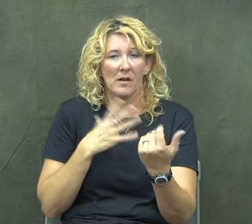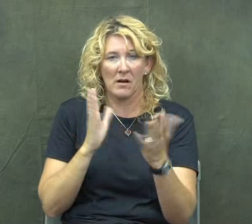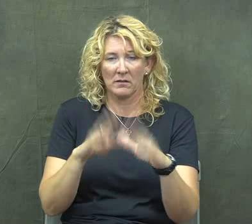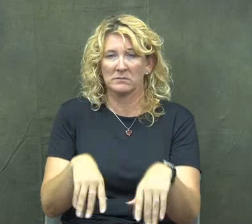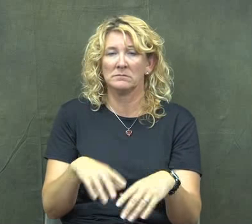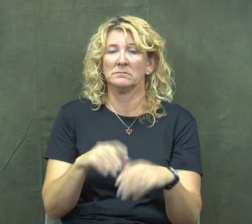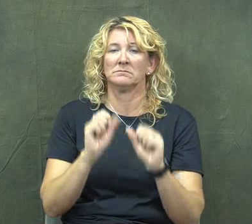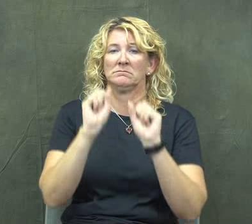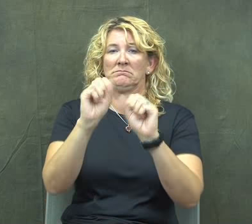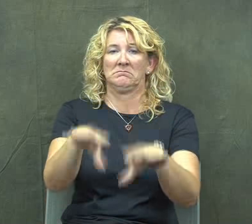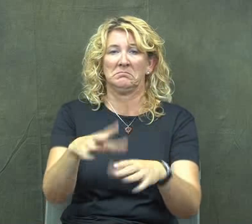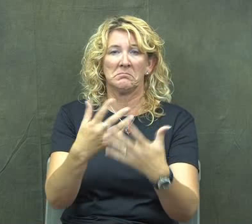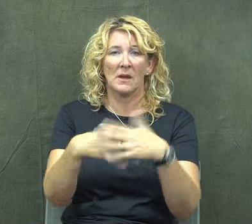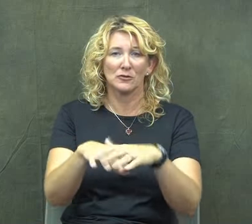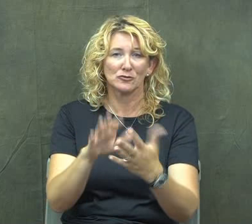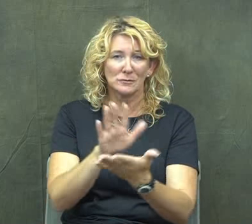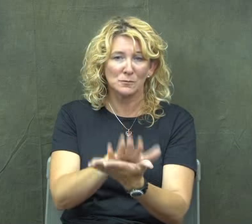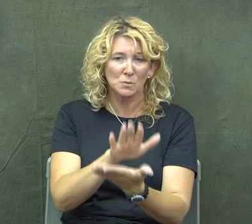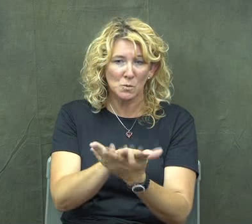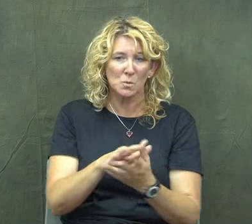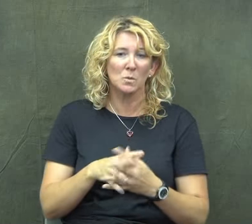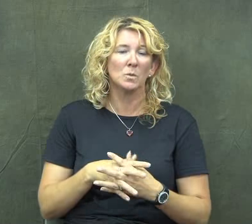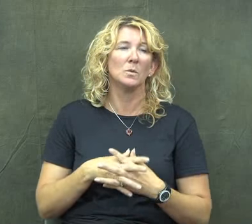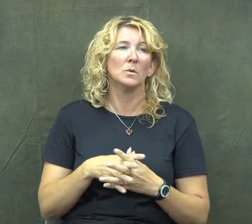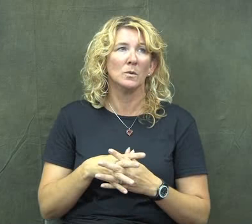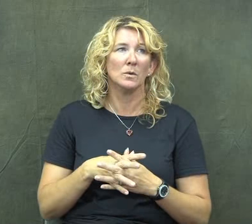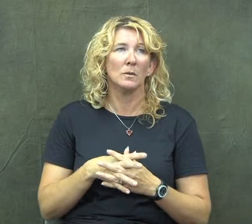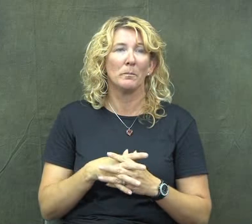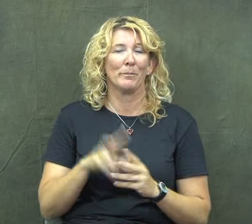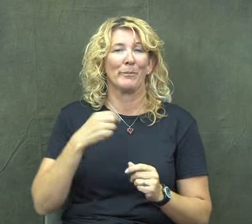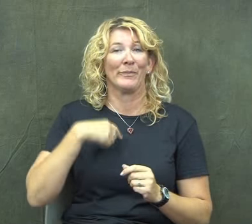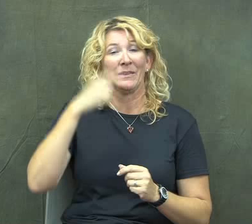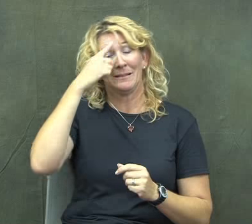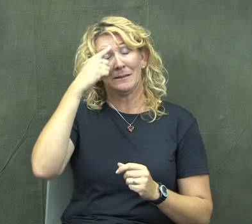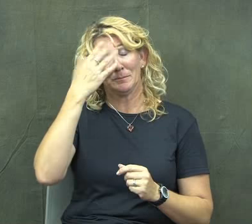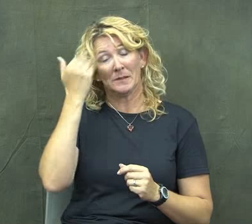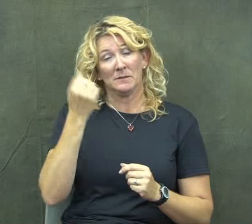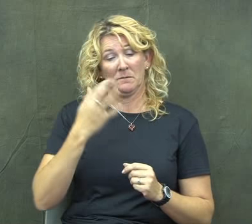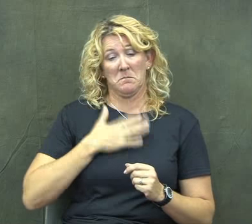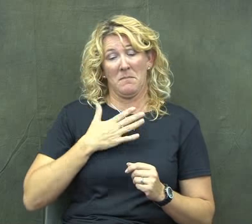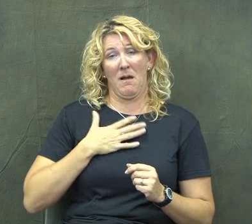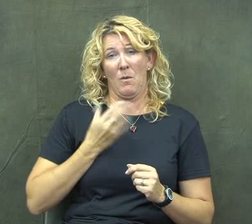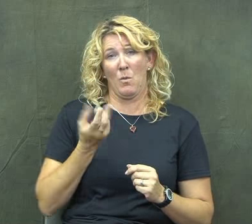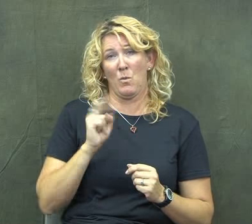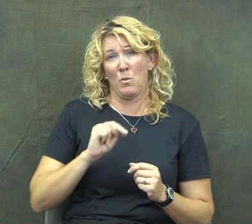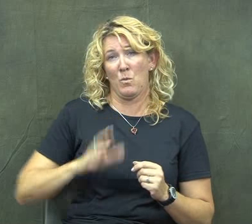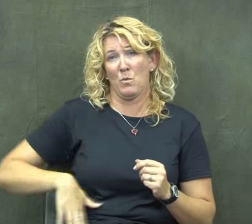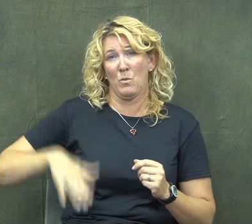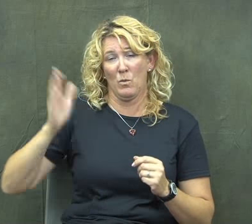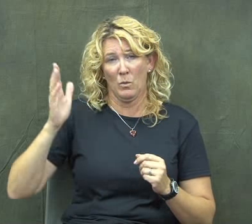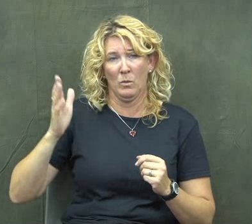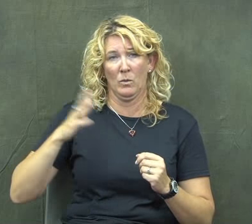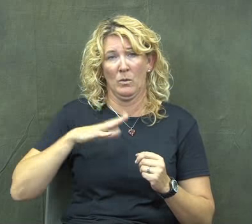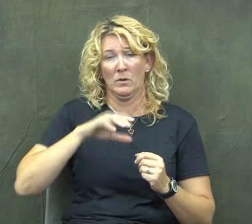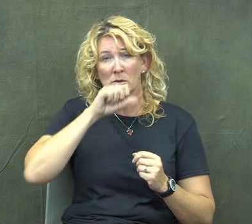Llevamos a nuestra hija al programa ordinario. Y pienso que por mi propia crianza,